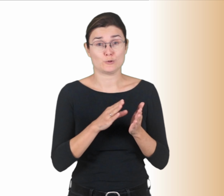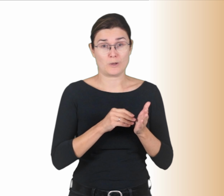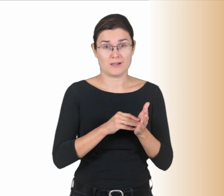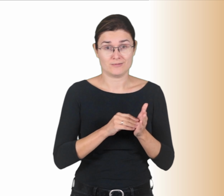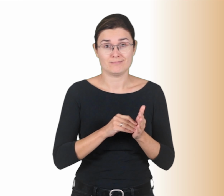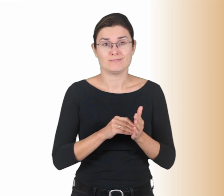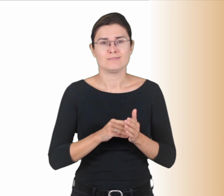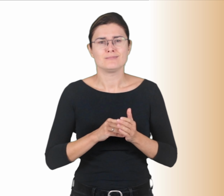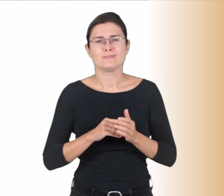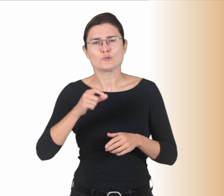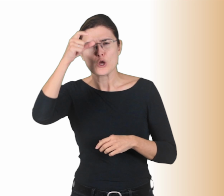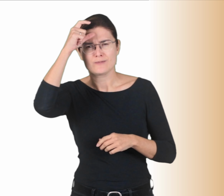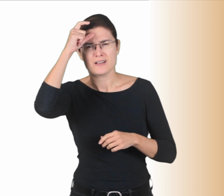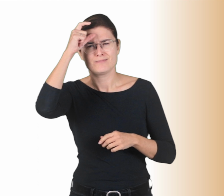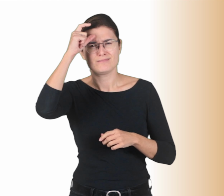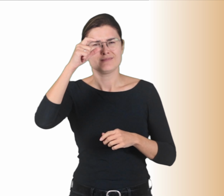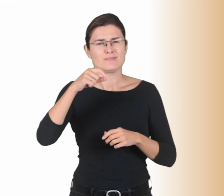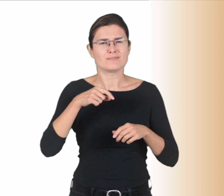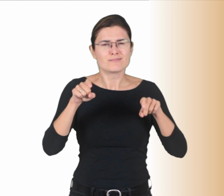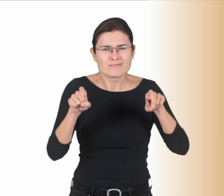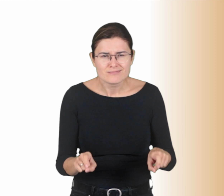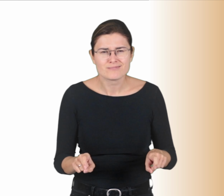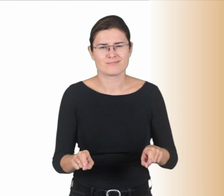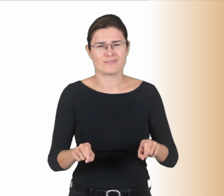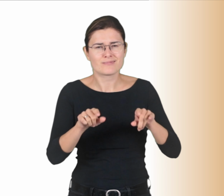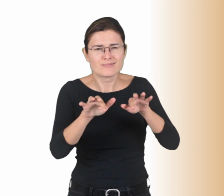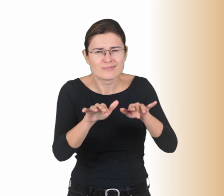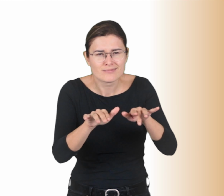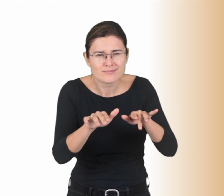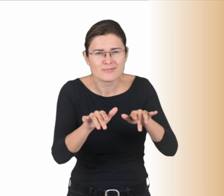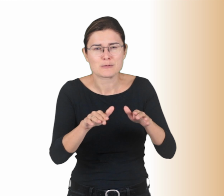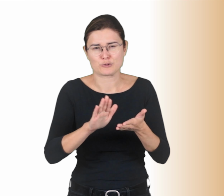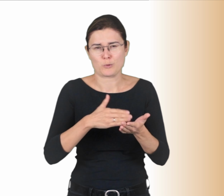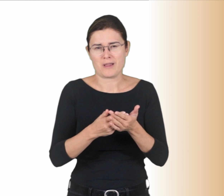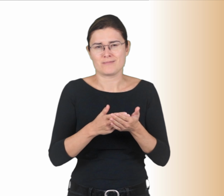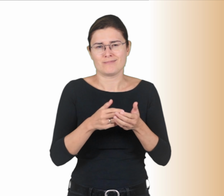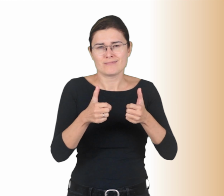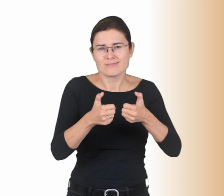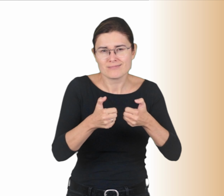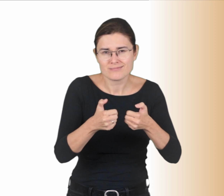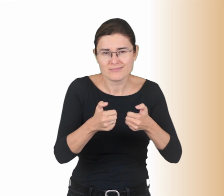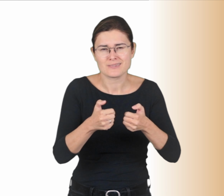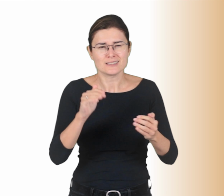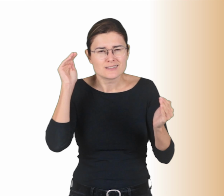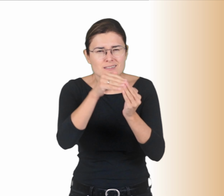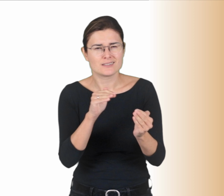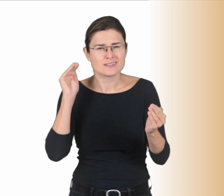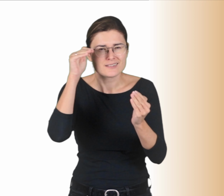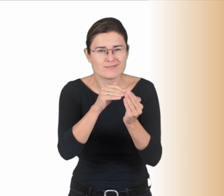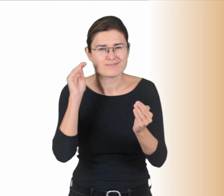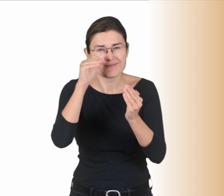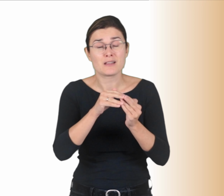Jeśli człowiek całe dnie siedzi przy komputerze, np. gra